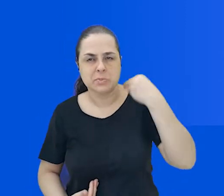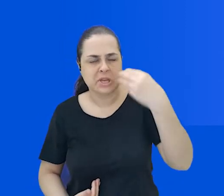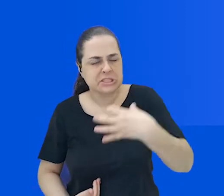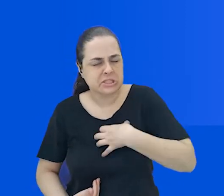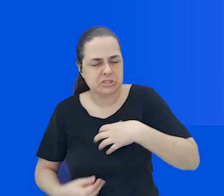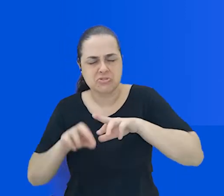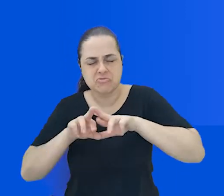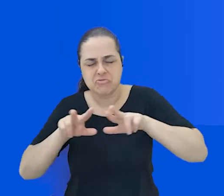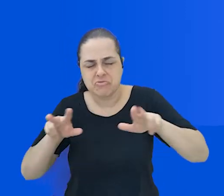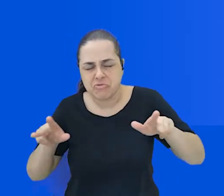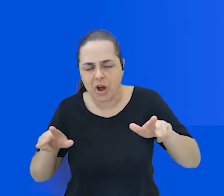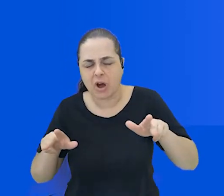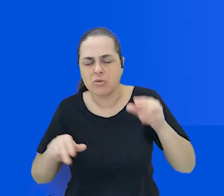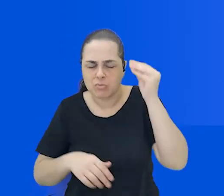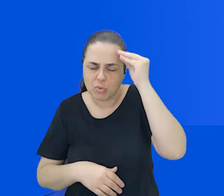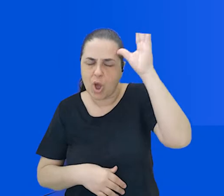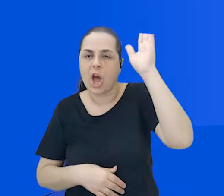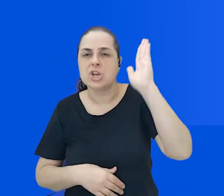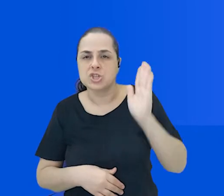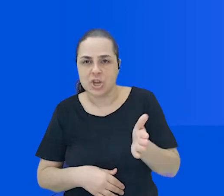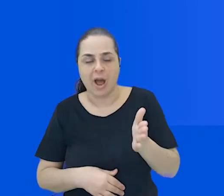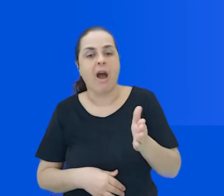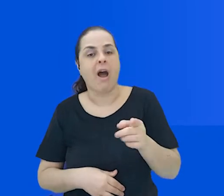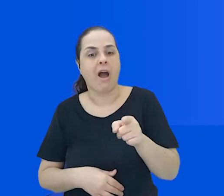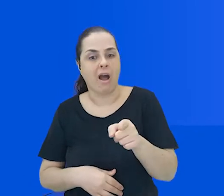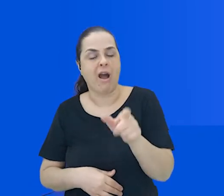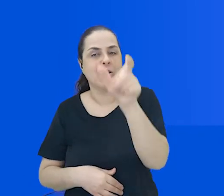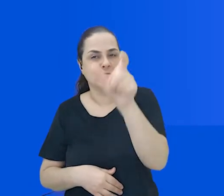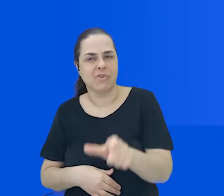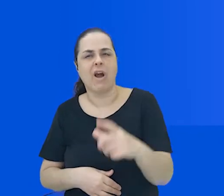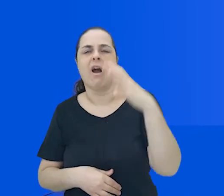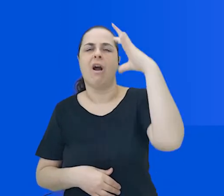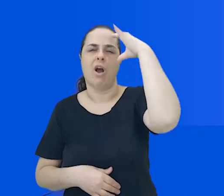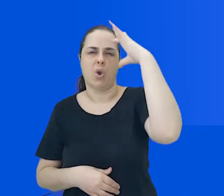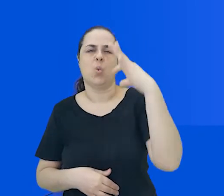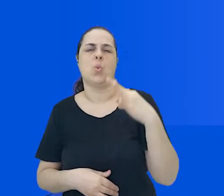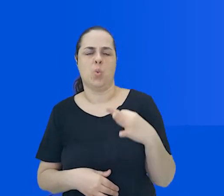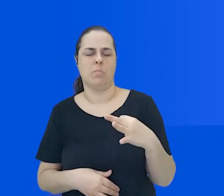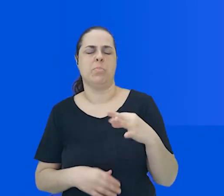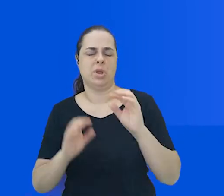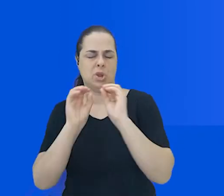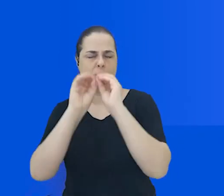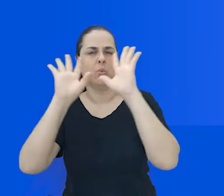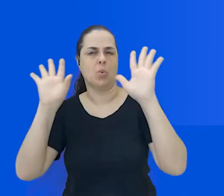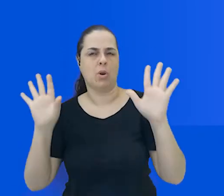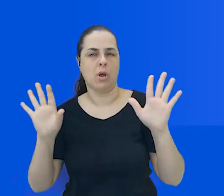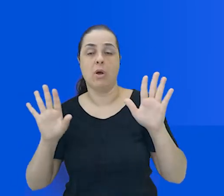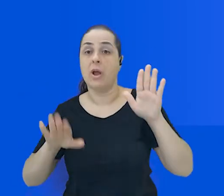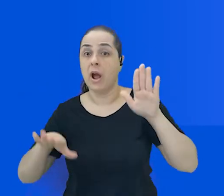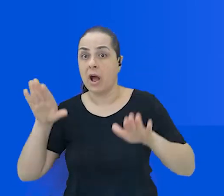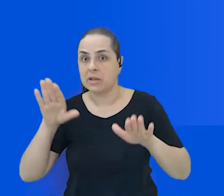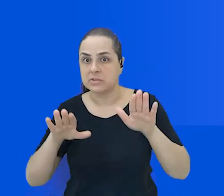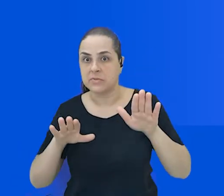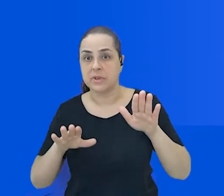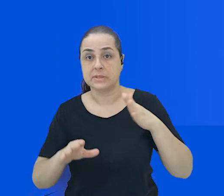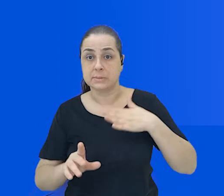Aumento muito a chance de eu consegui compreender o outro na sua magnitude, inclusive às vezes emprestar uma visão